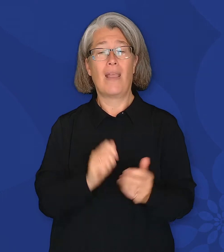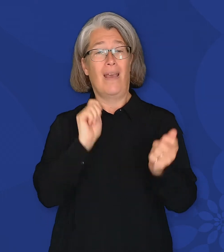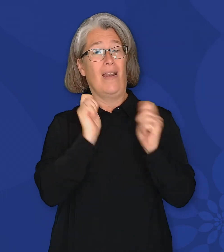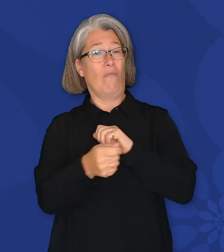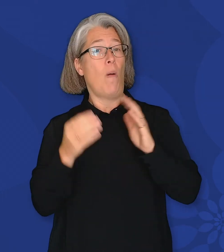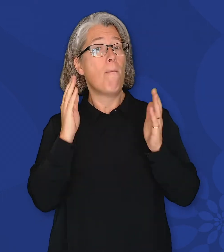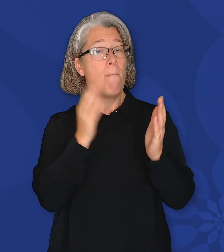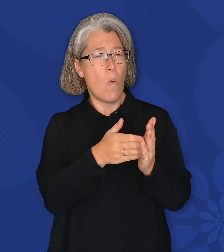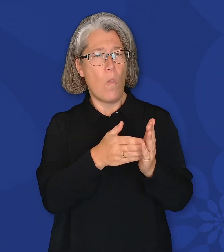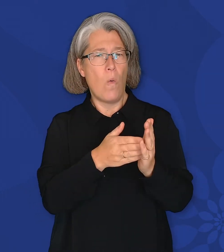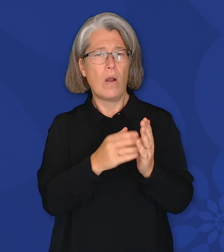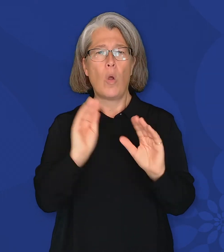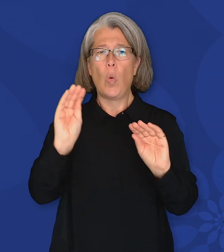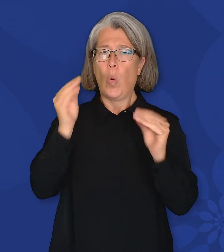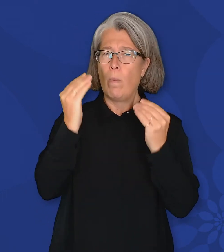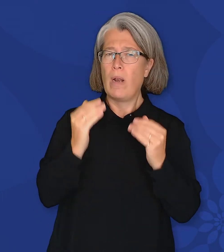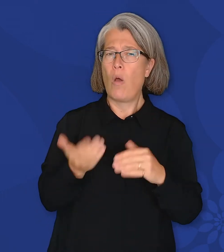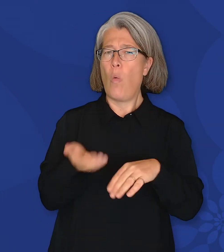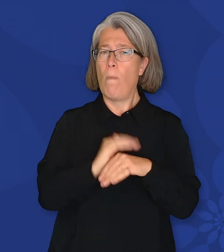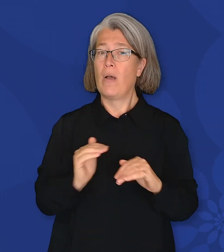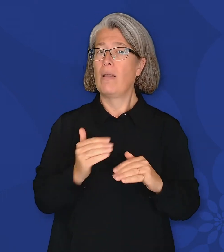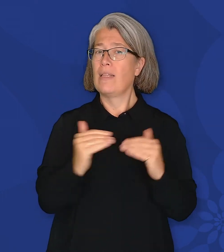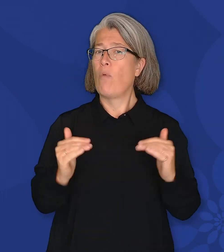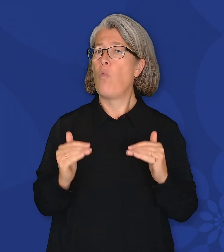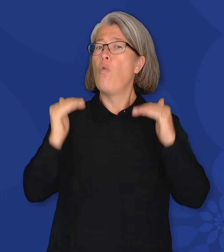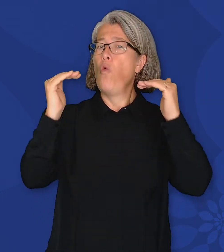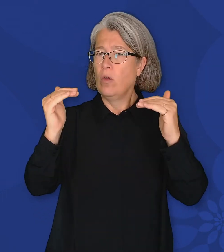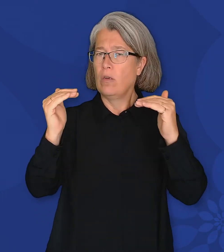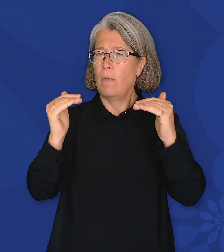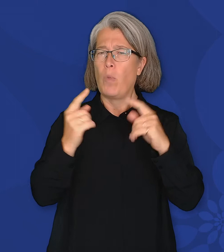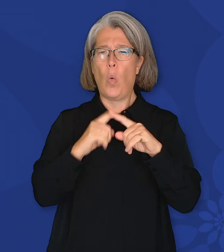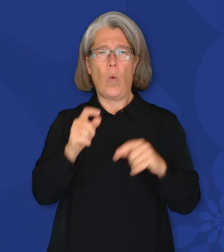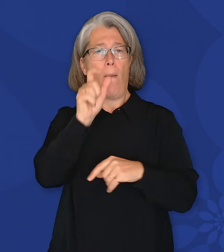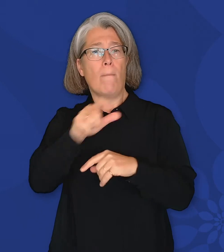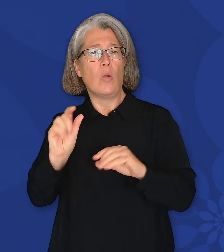Reformen har som mål att höja utbildnings- och kompetensnivån, minska -